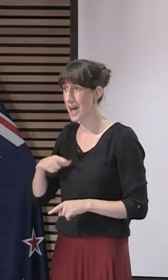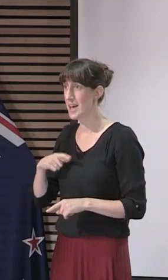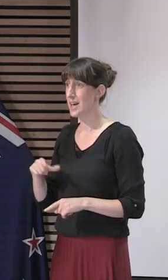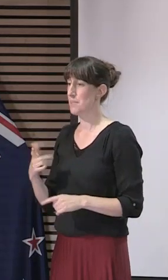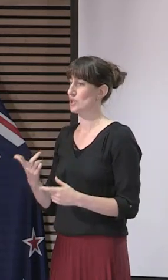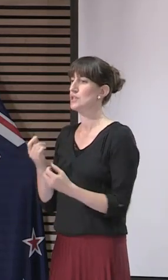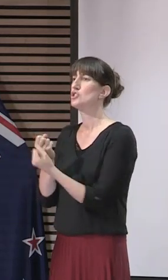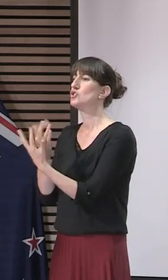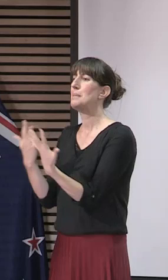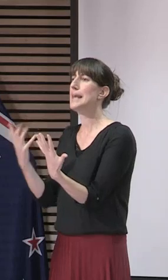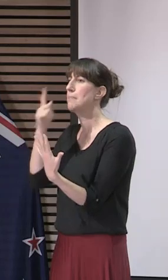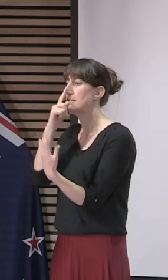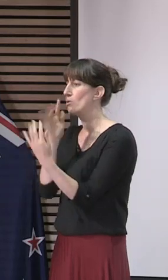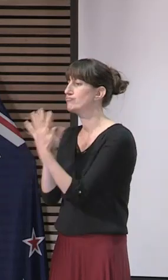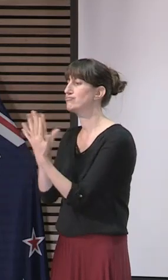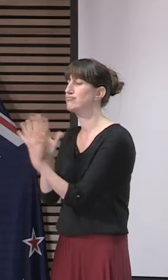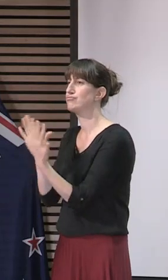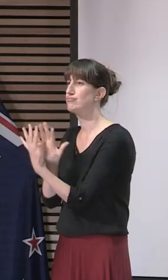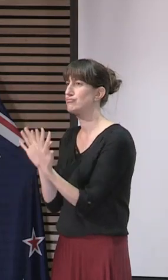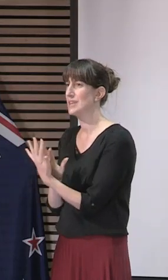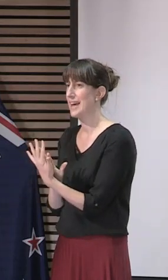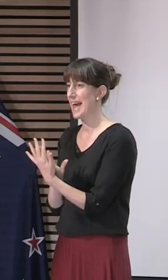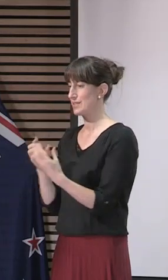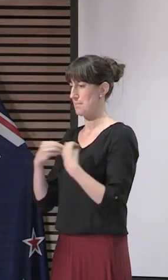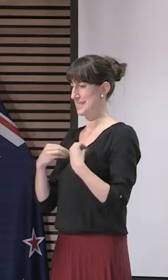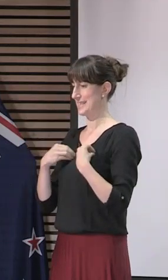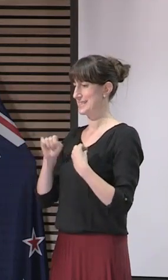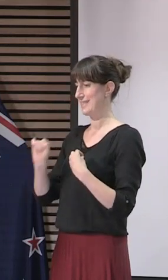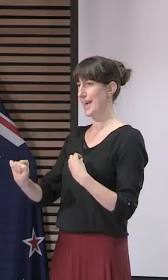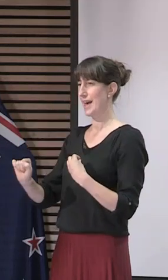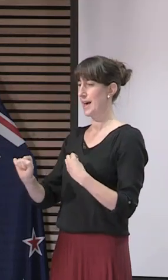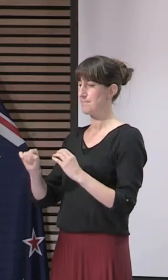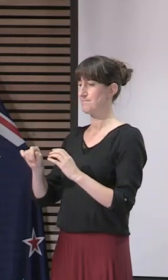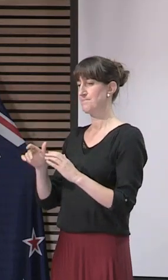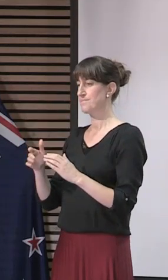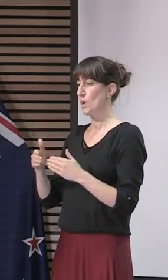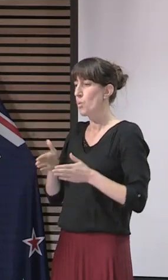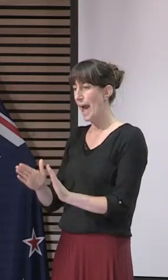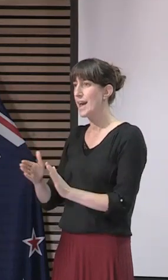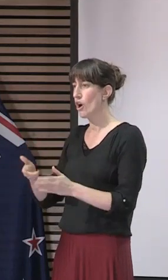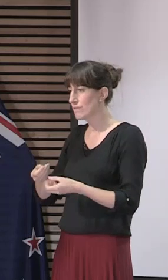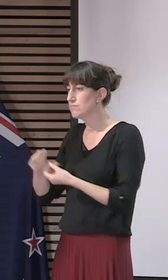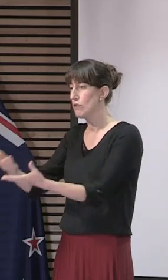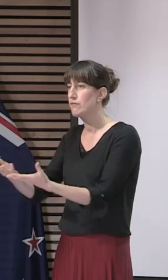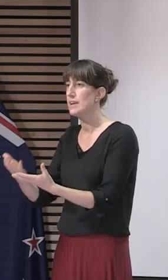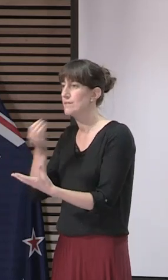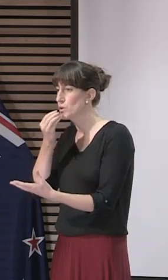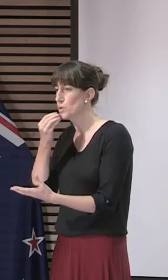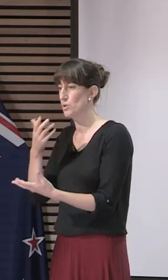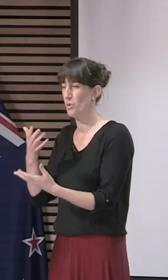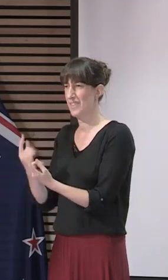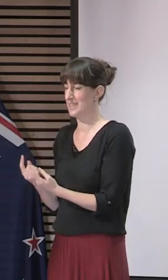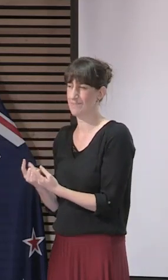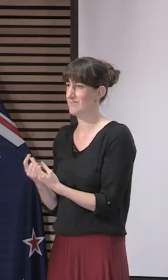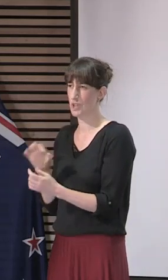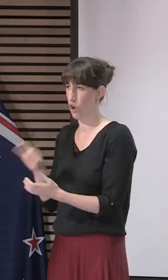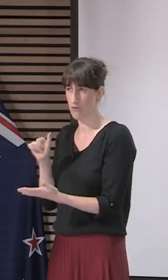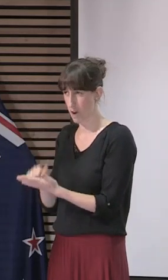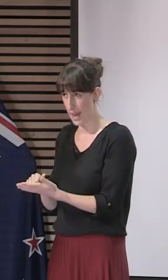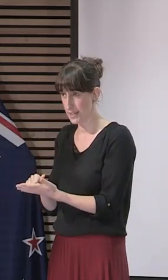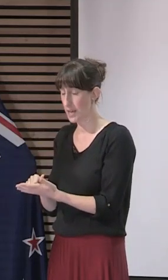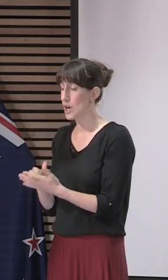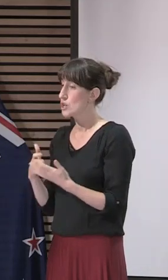ture Taumata 3 i mahia. Ko te